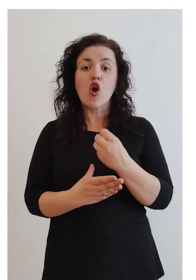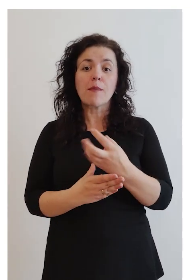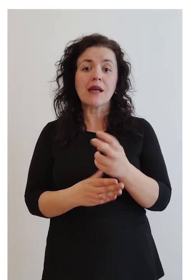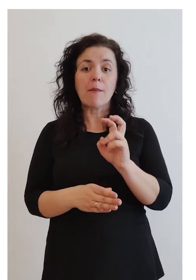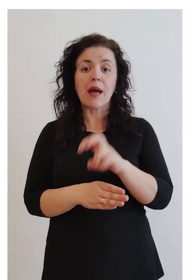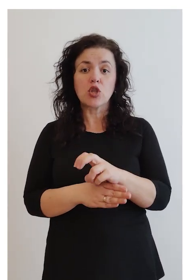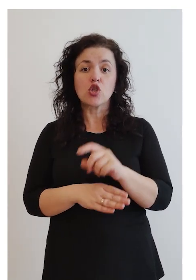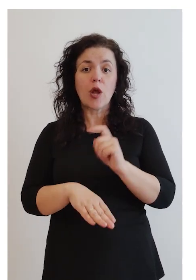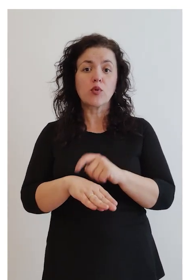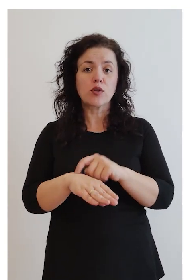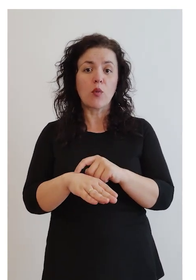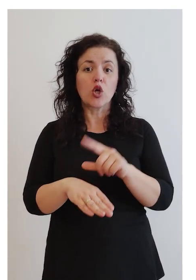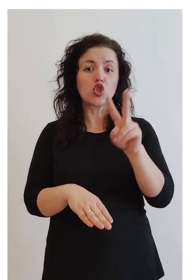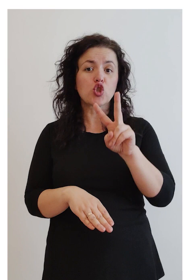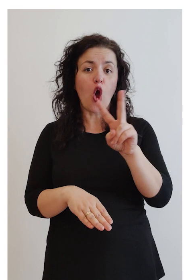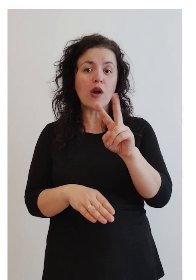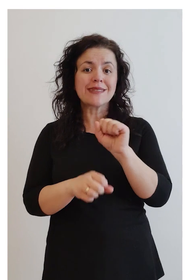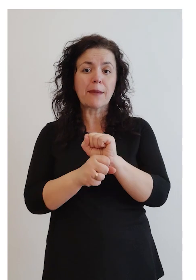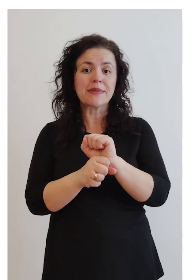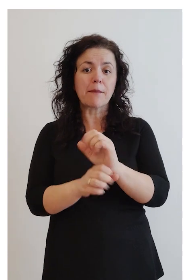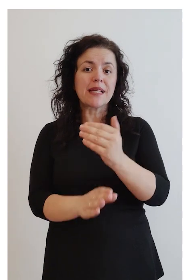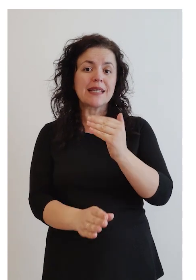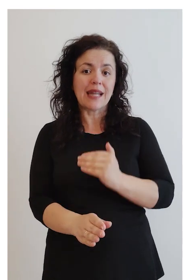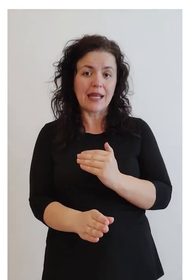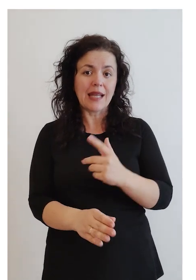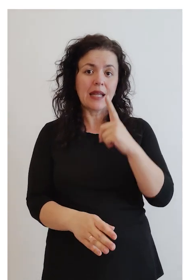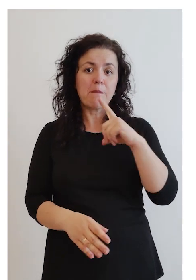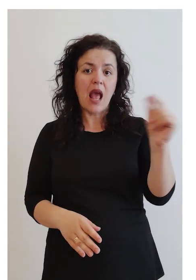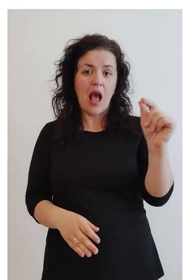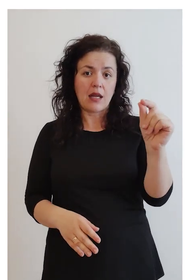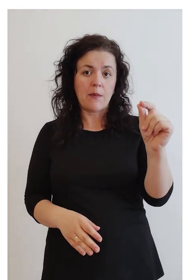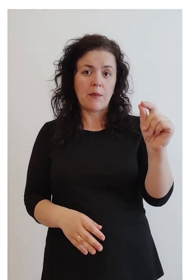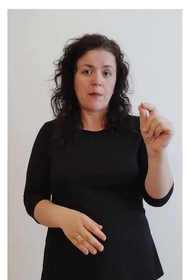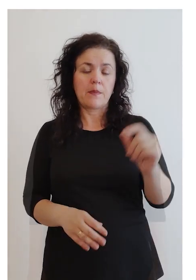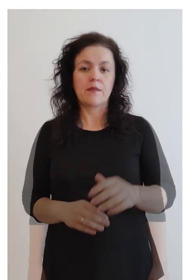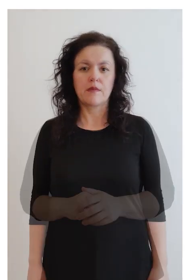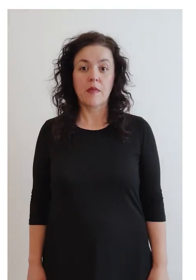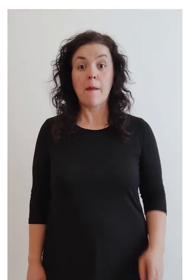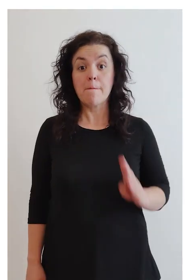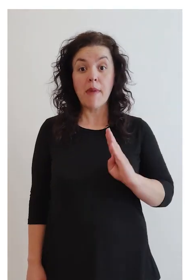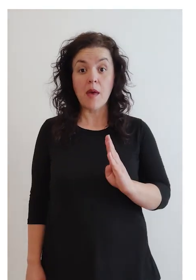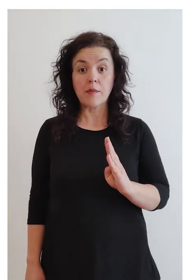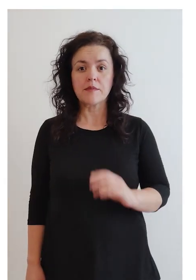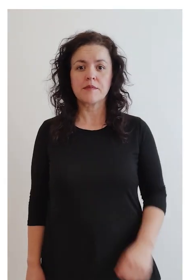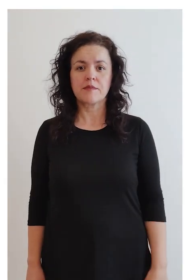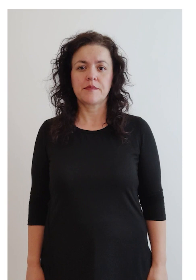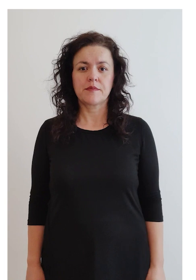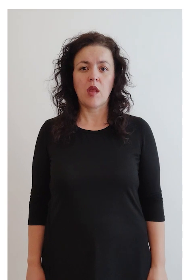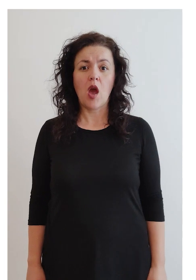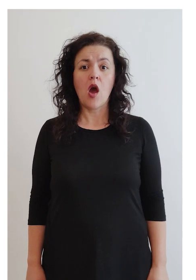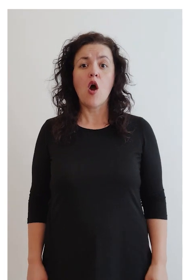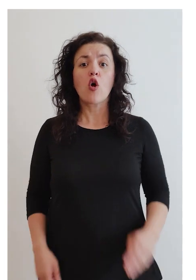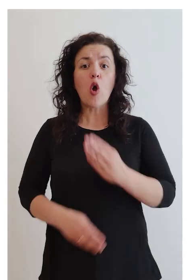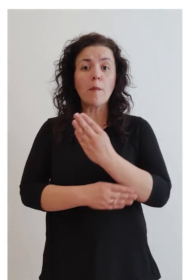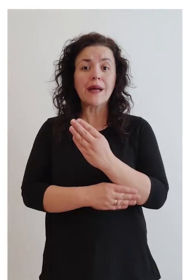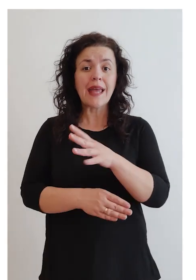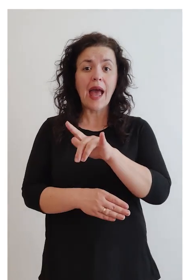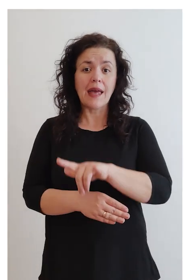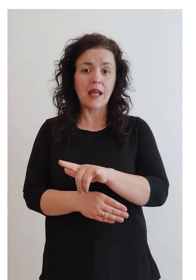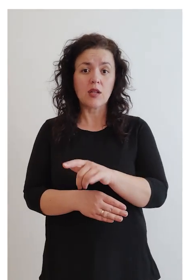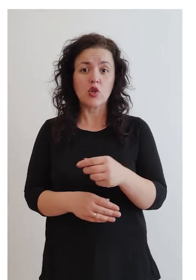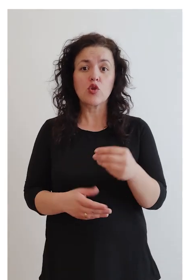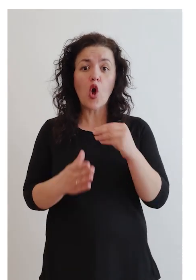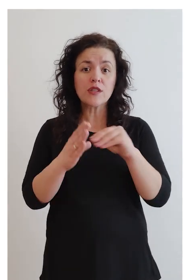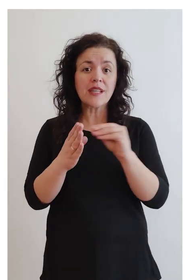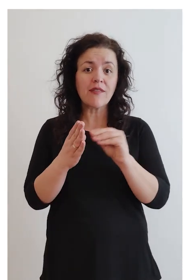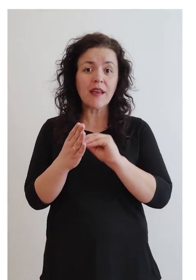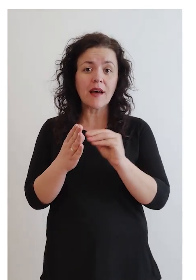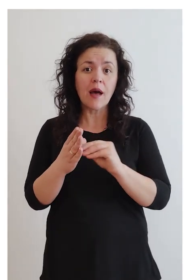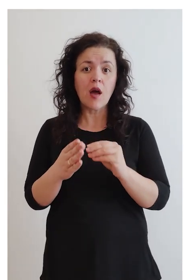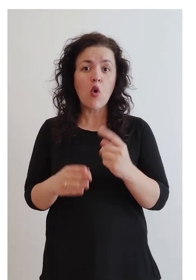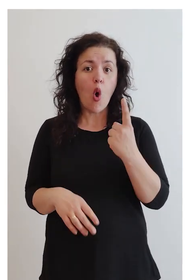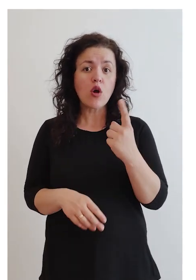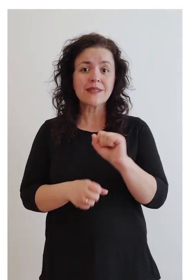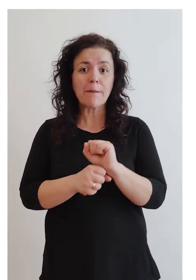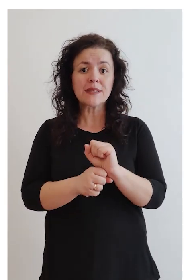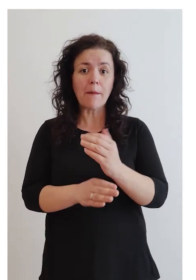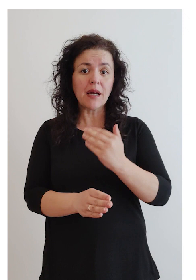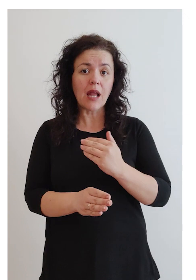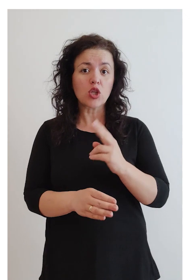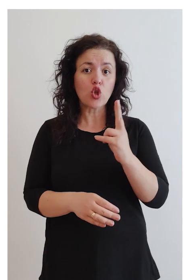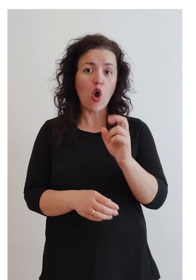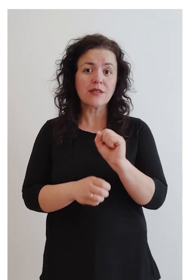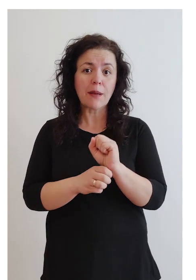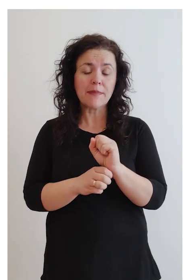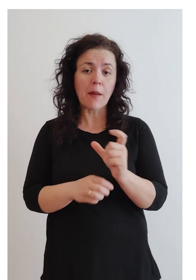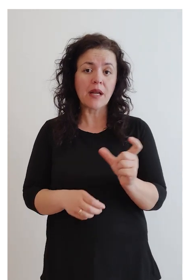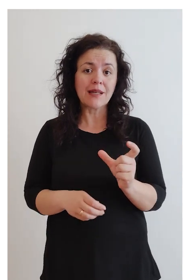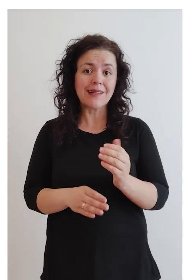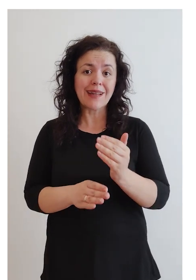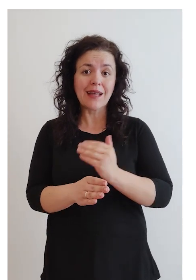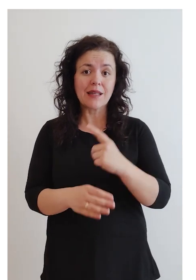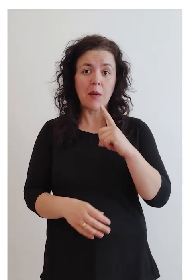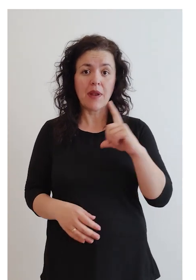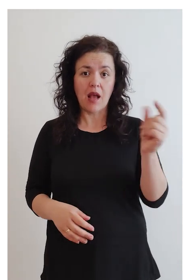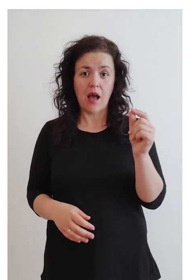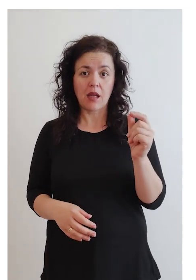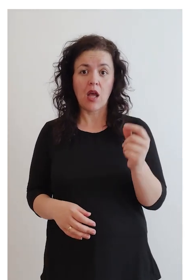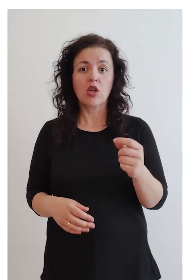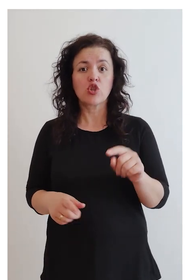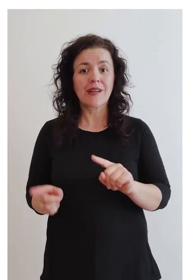b. Compania aeriană notifică pasagerii cu o săptămână până la două săptămâni înainte de plecare și redirecționează pasagerii astfel încât aceștia să poată